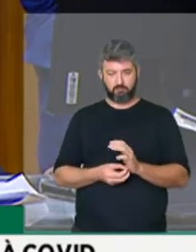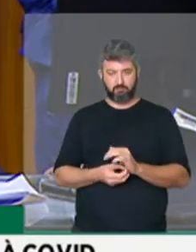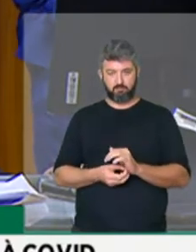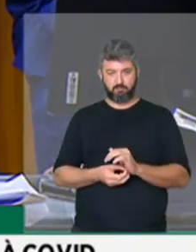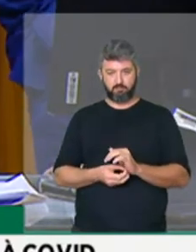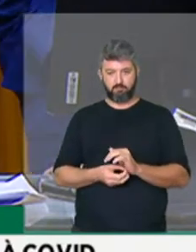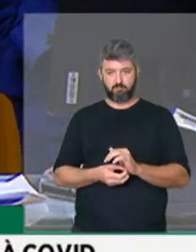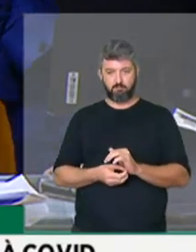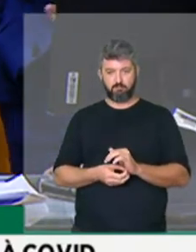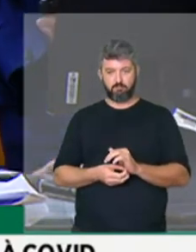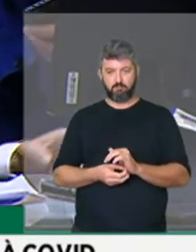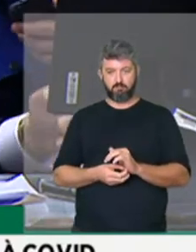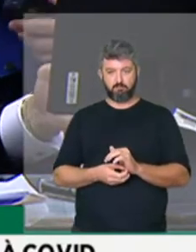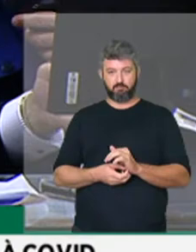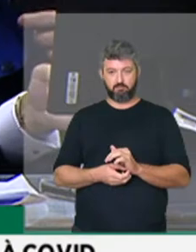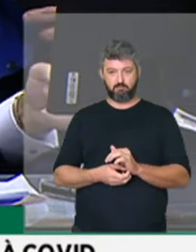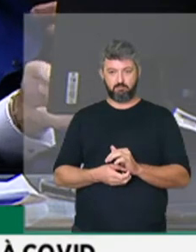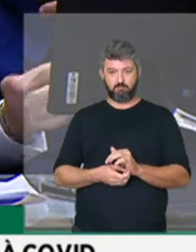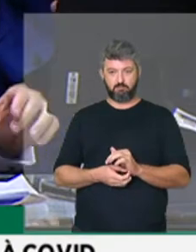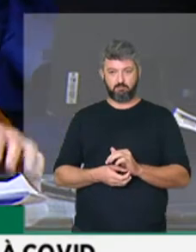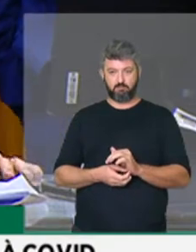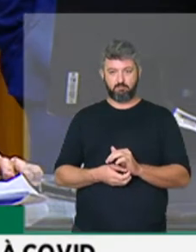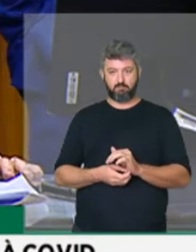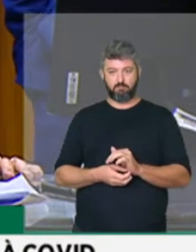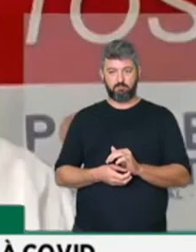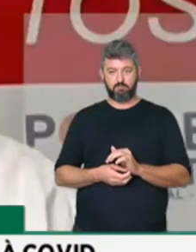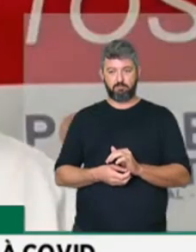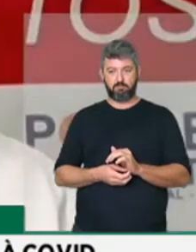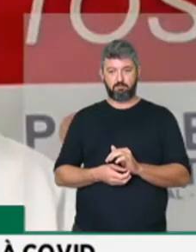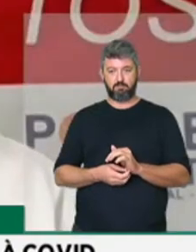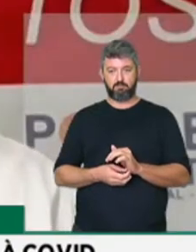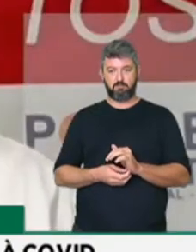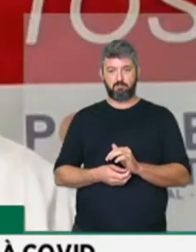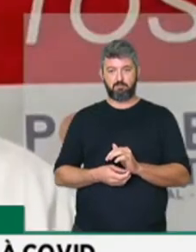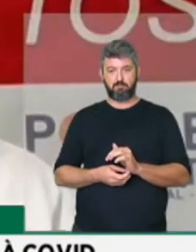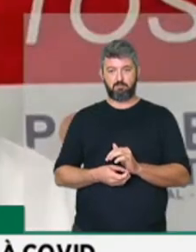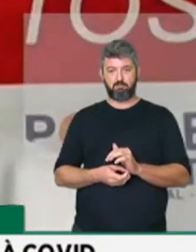EMPRESTAR A MINHA SOLIDARIEDADE... E MEU APOIO INCONDICIONAL A TODOS OS